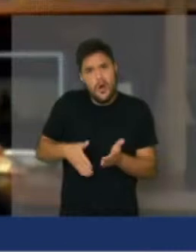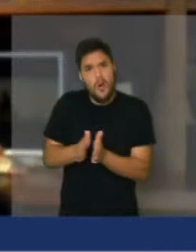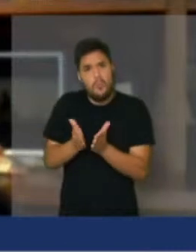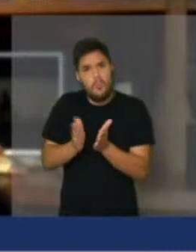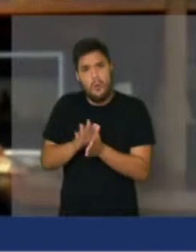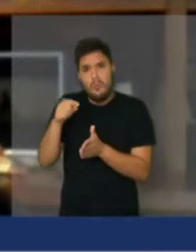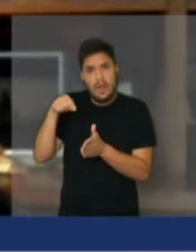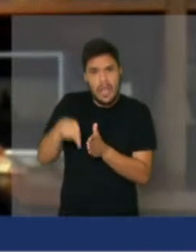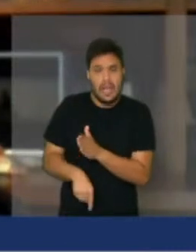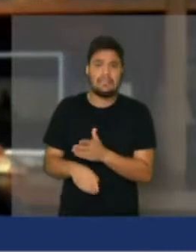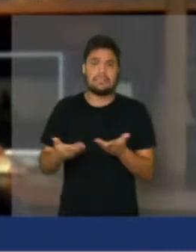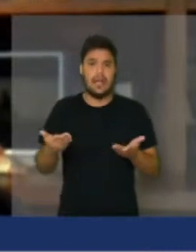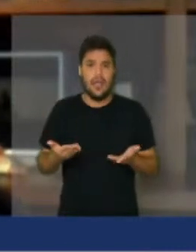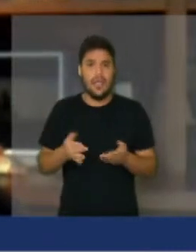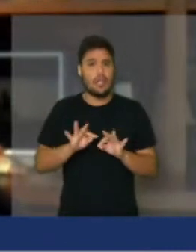DESTRUIDORAS DE DIREITOS. ELE